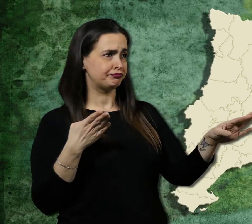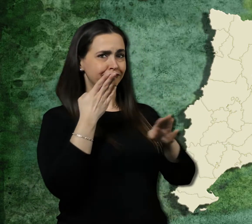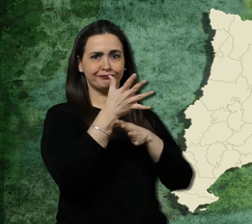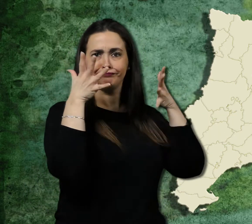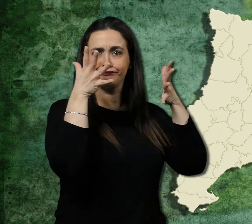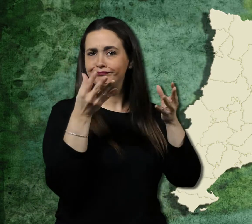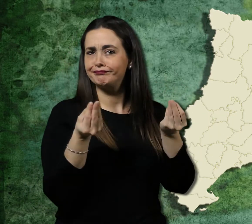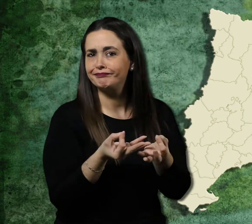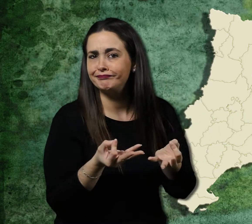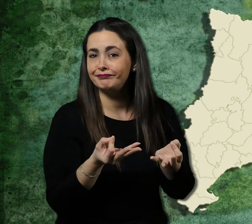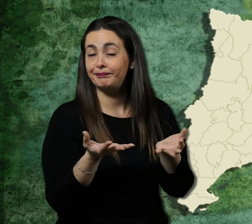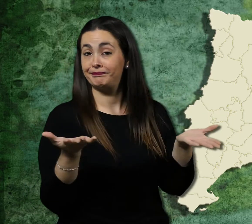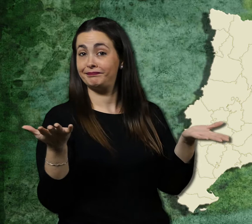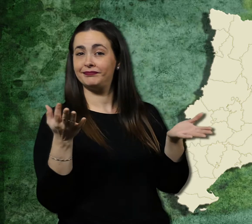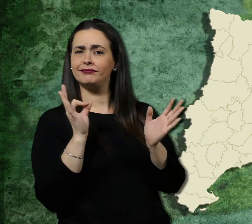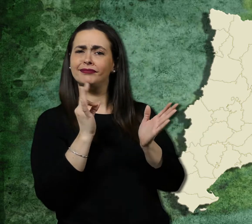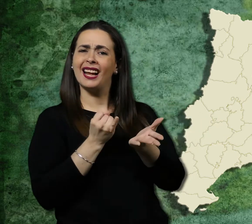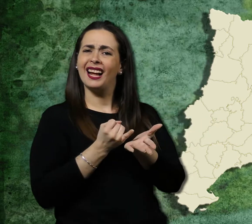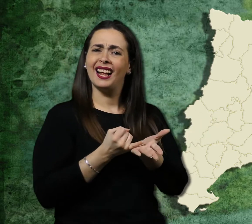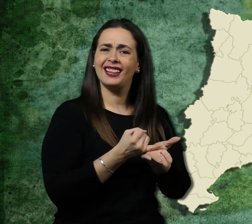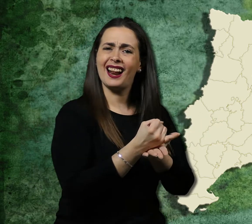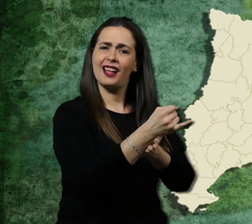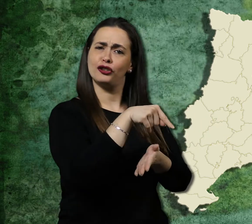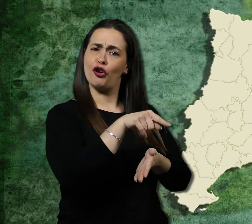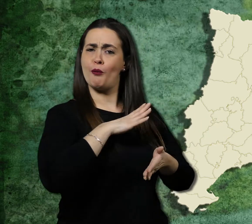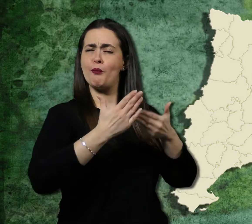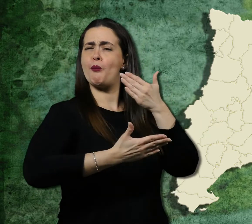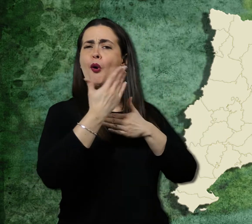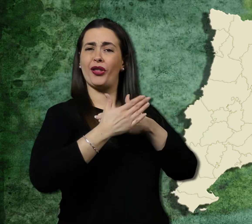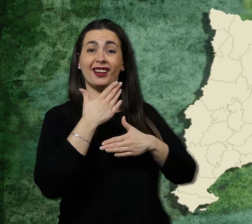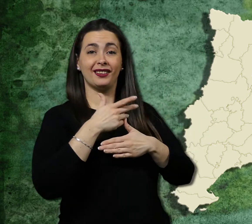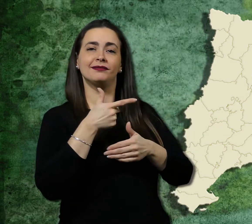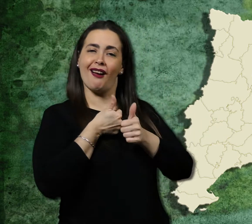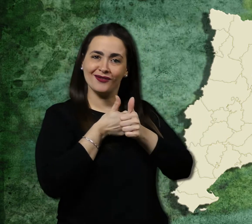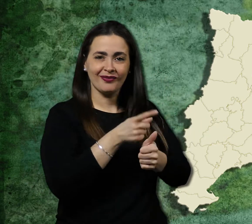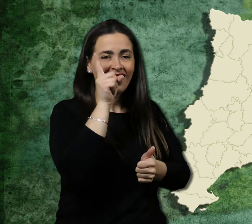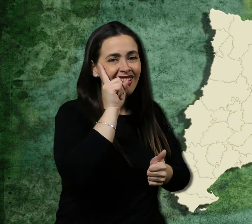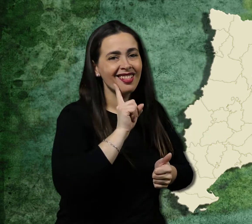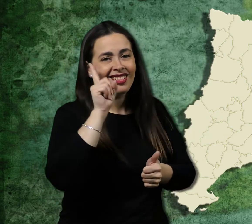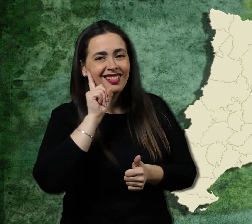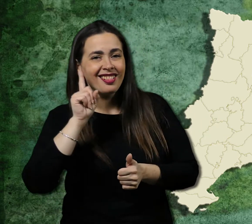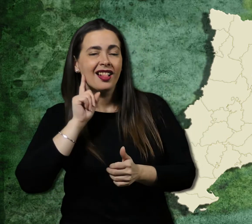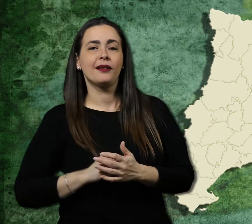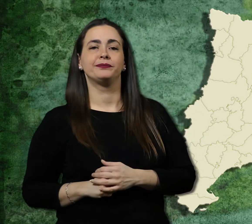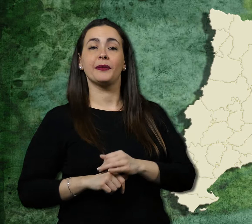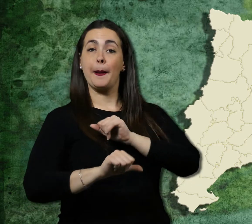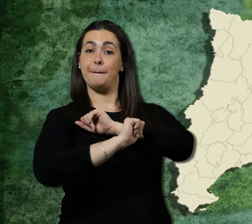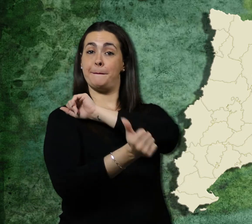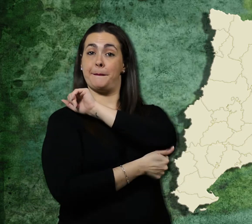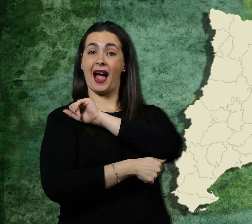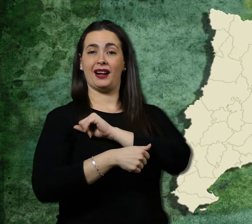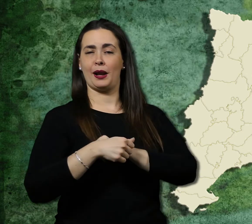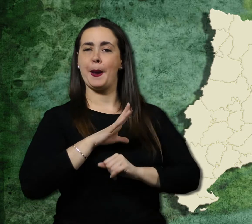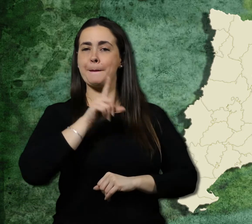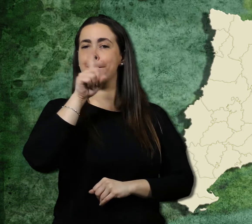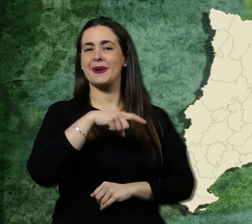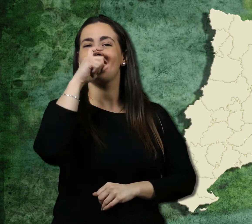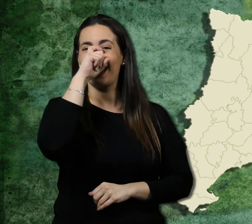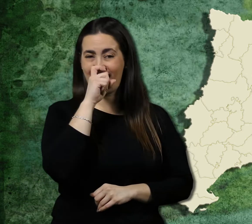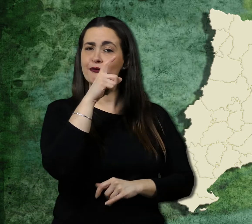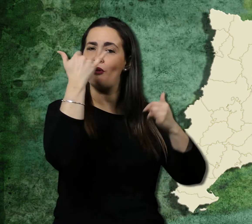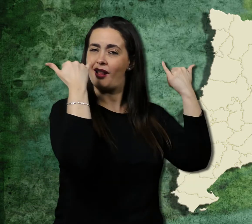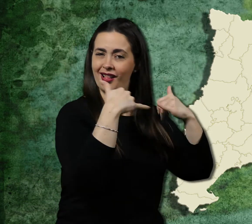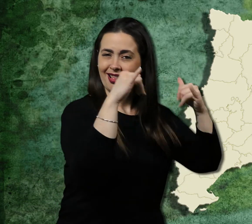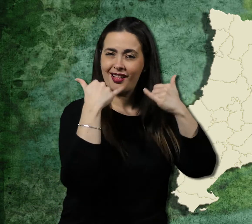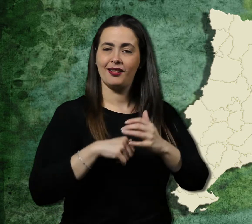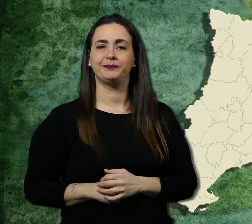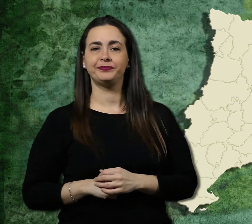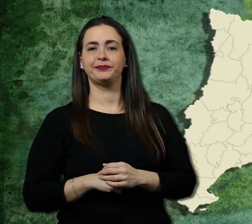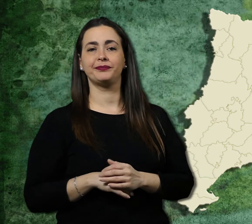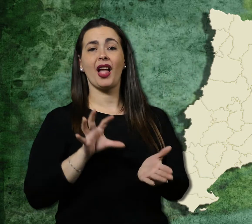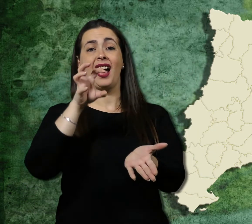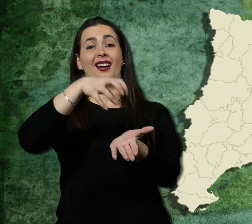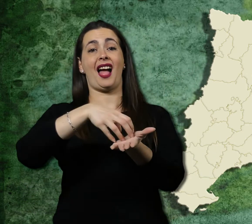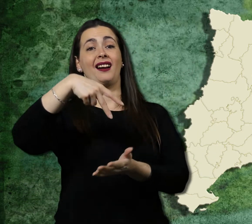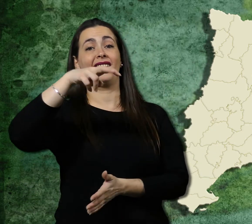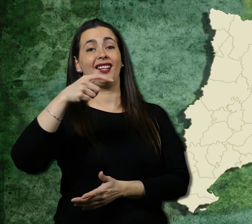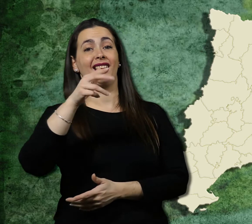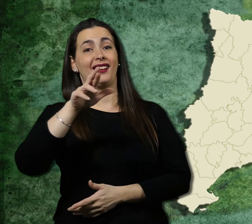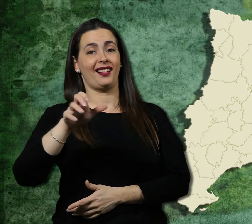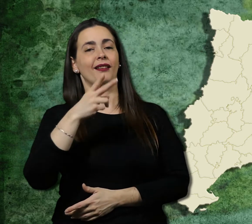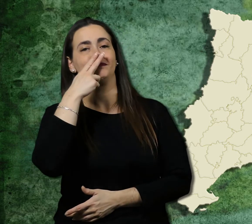Imprescindibles: Recórrer l’itinerari modernista. Passejar pel Parc del Mil·leni. Visitar Can Negre.